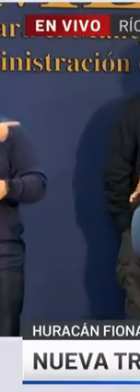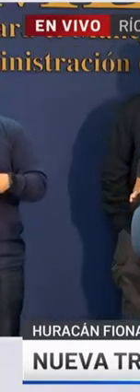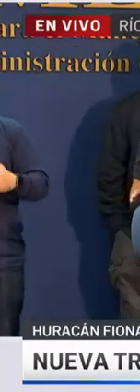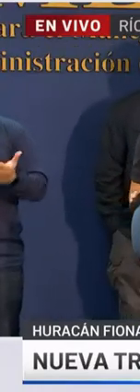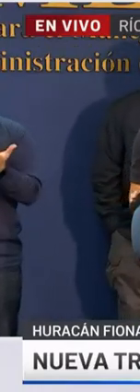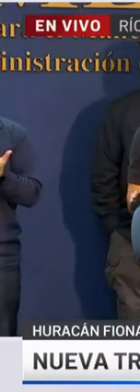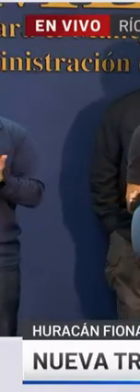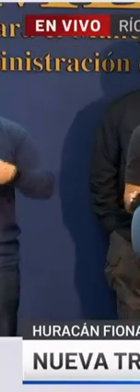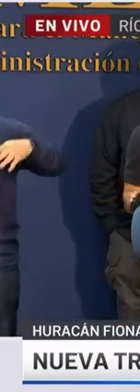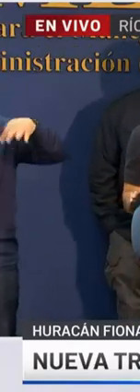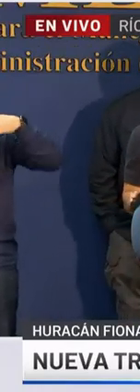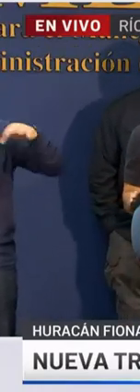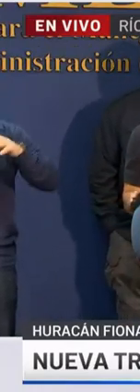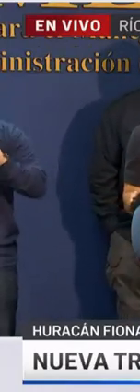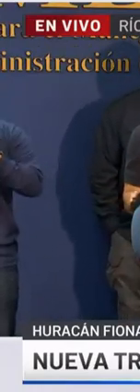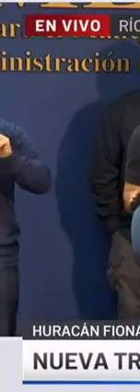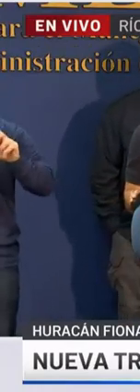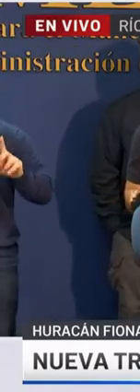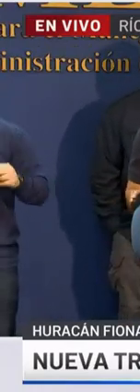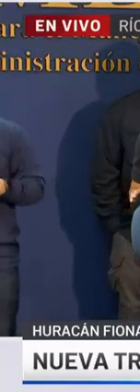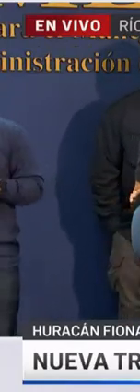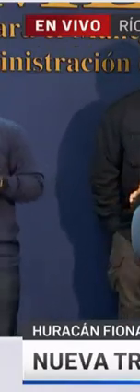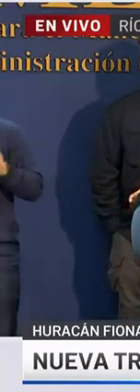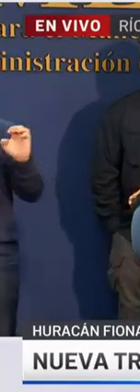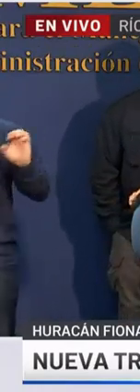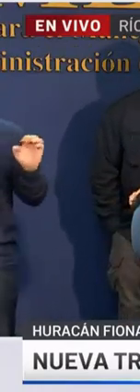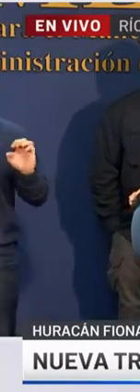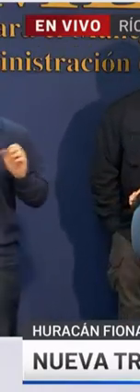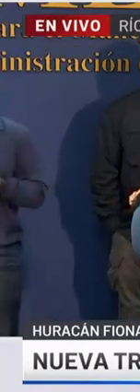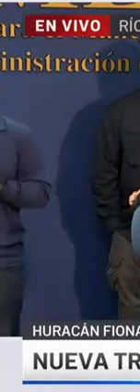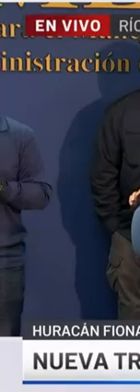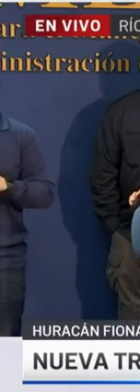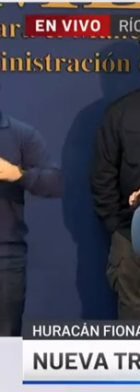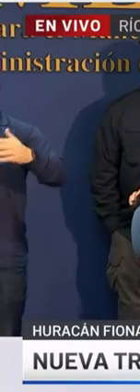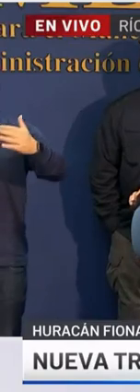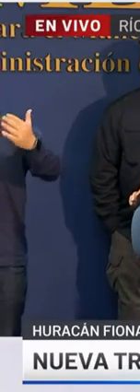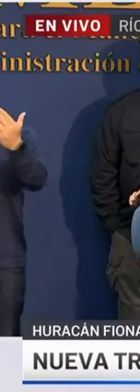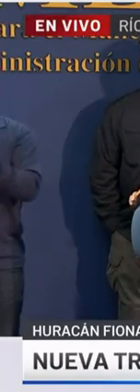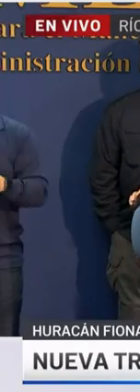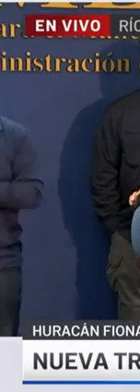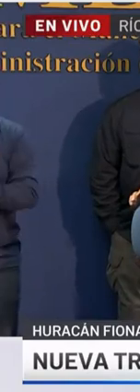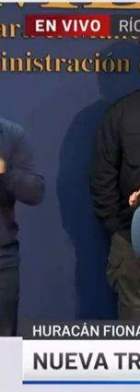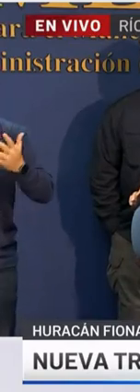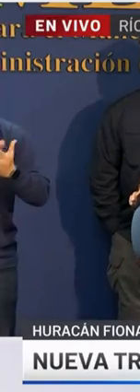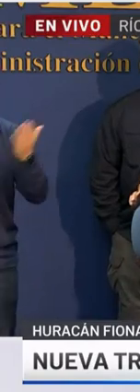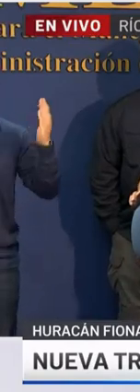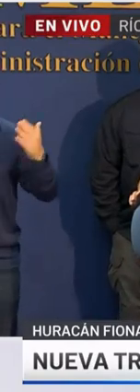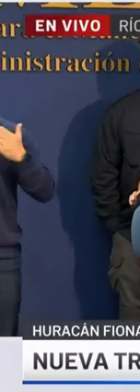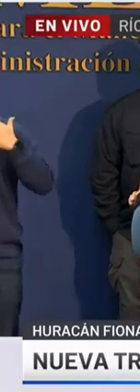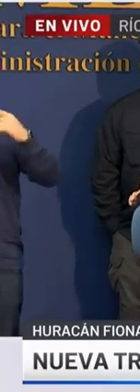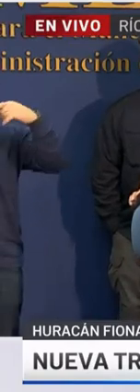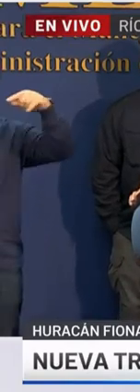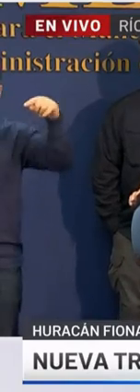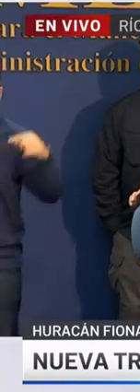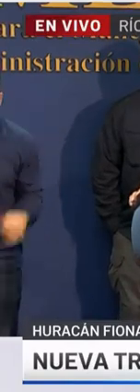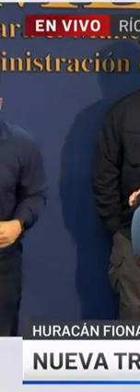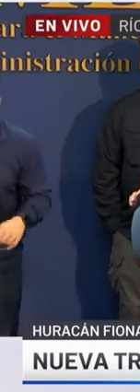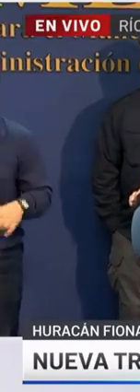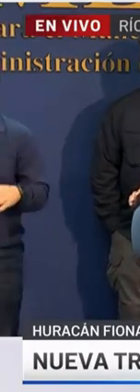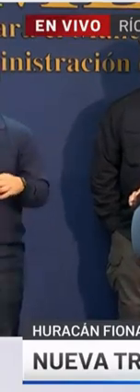QUISIERA